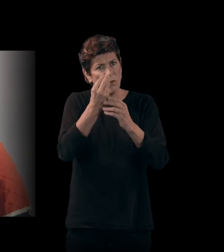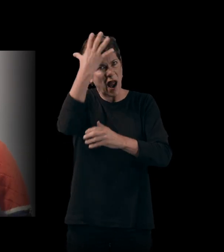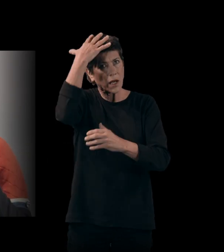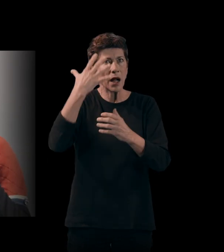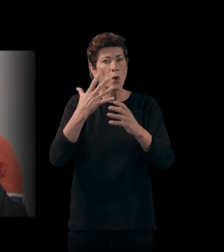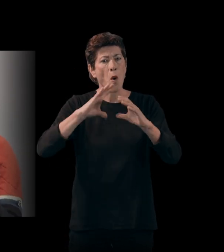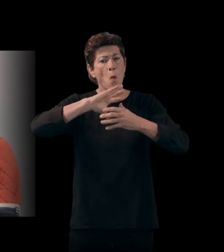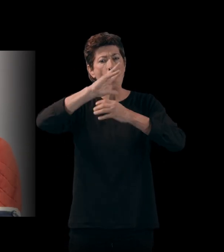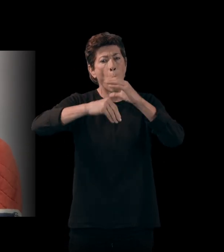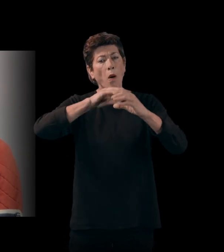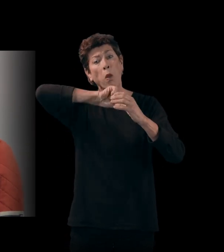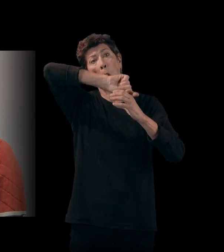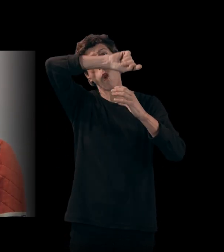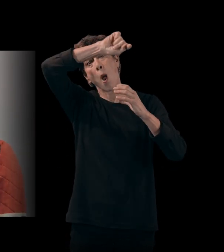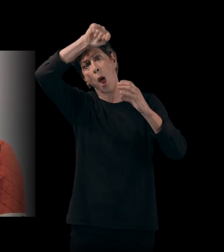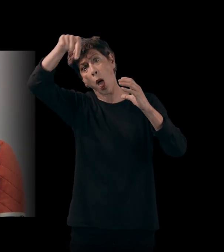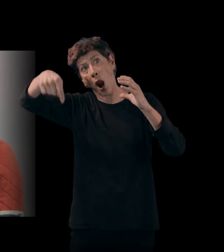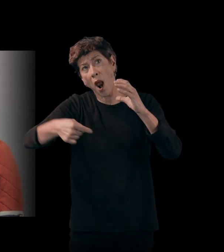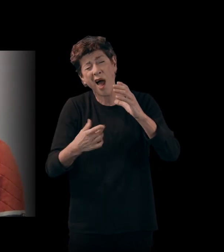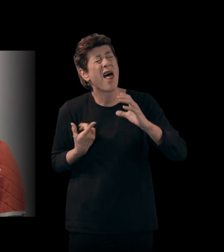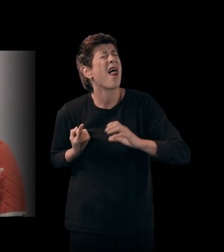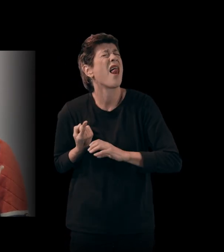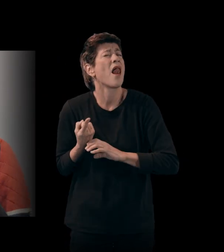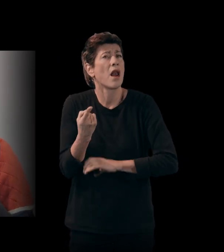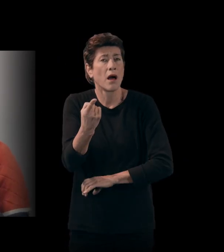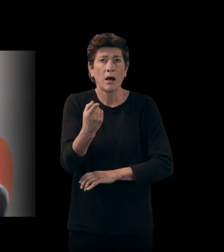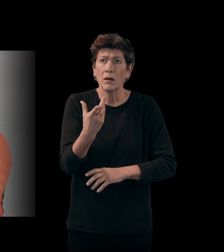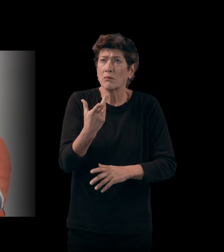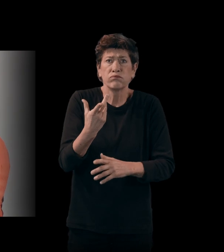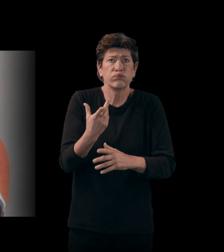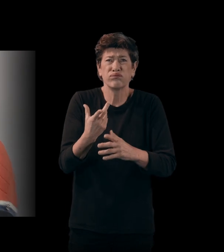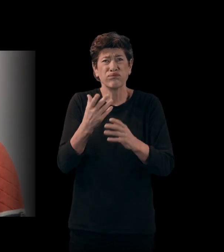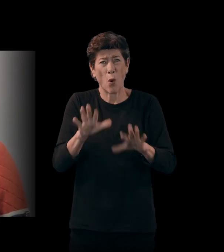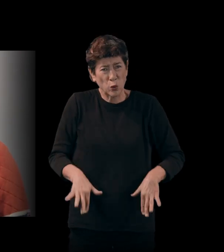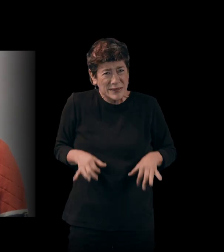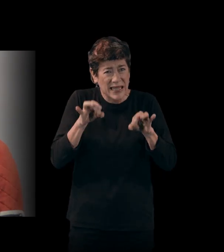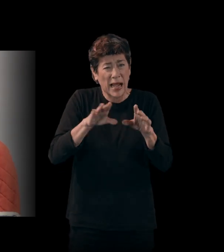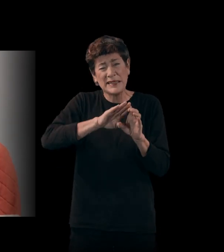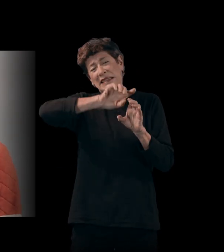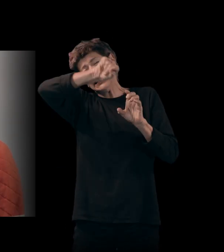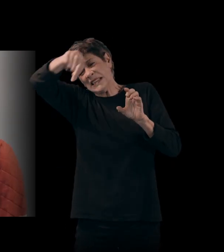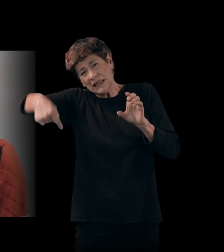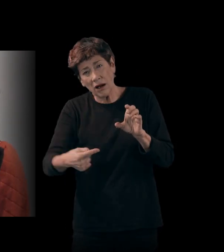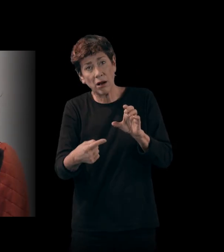Si vous regardez sur une mappemonde, il y a probablement… C'est encore derrière l'Australie, il n'y a pas beaucoup plus loin en avion, vraiment.